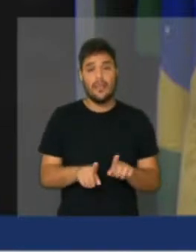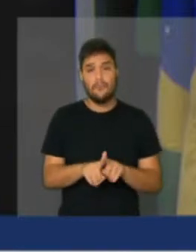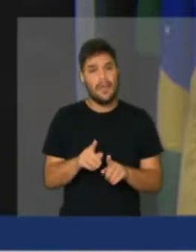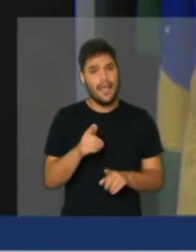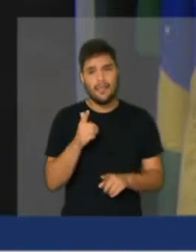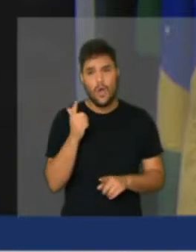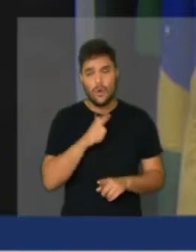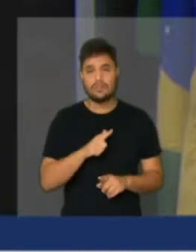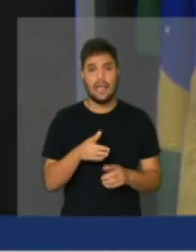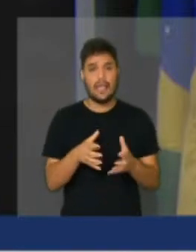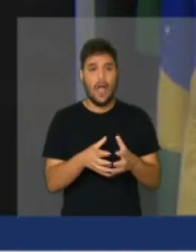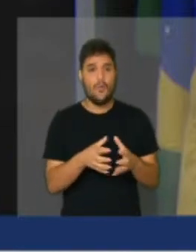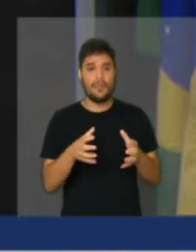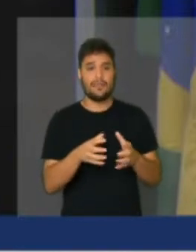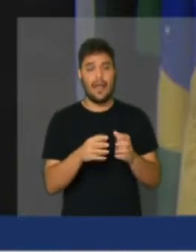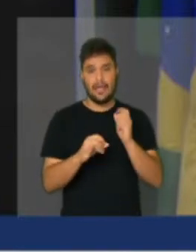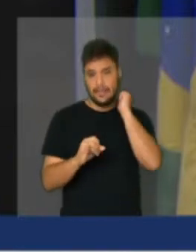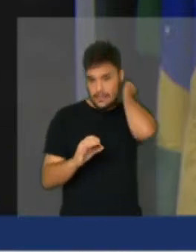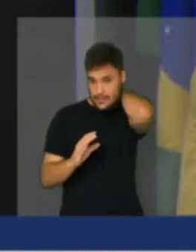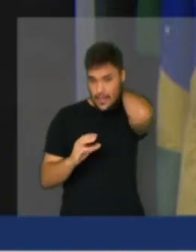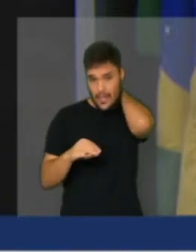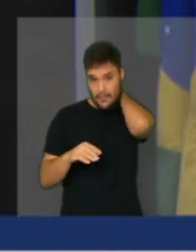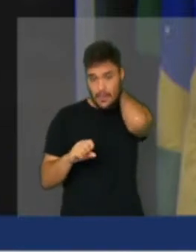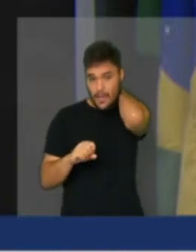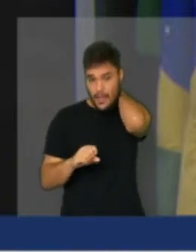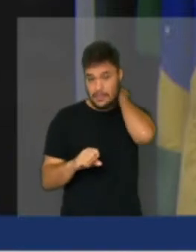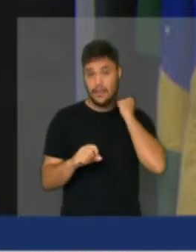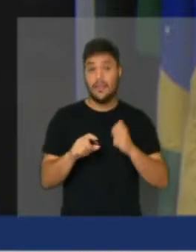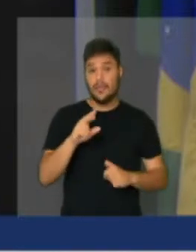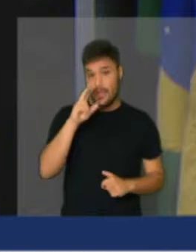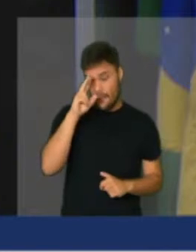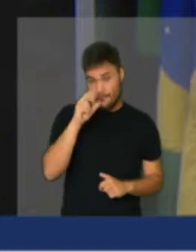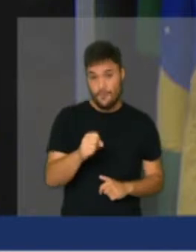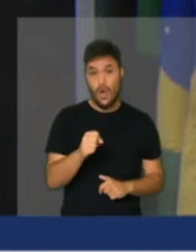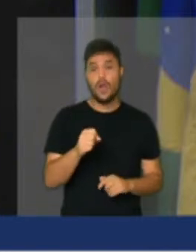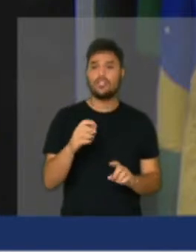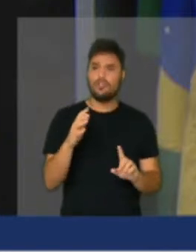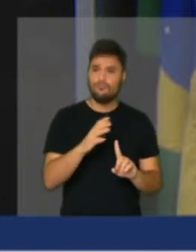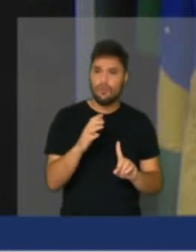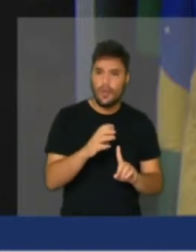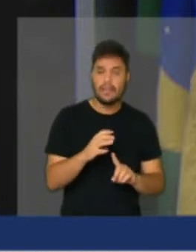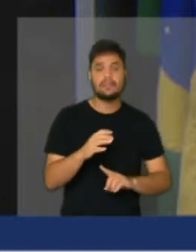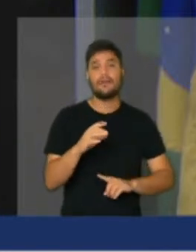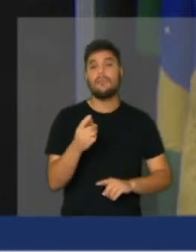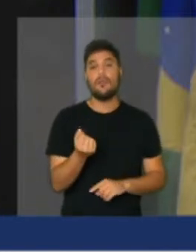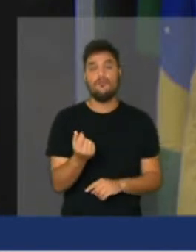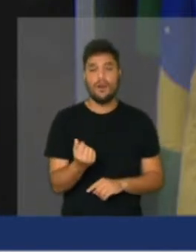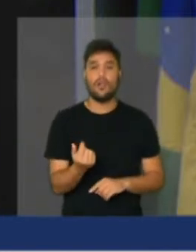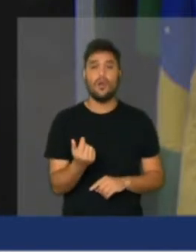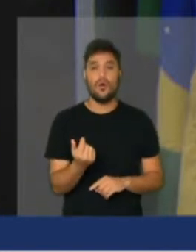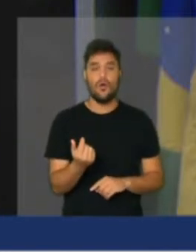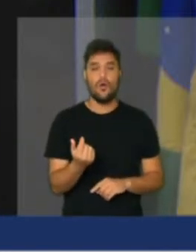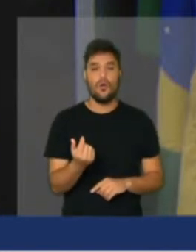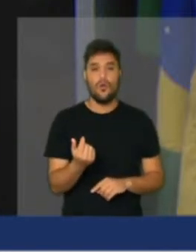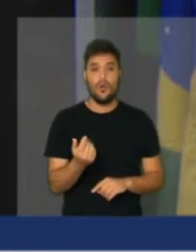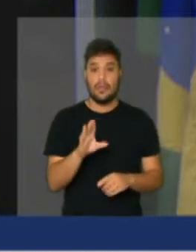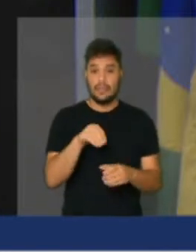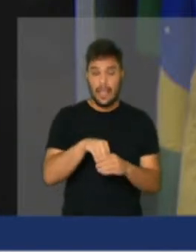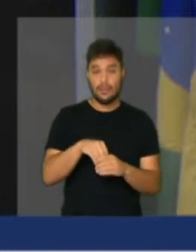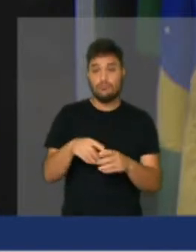PARTICIPAÇÃO NO ICMS, QUE É FORTEMENTE INFLUENCIADO PELO VALOR LOCAL E QUE REFLETE O